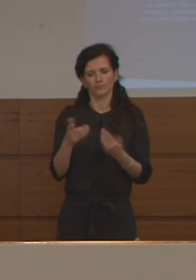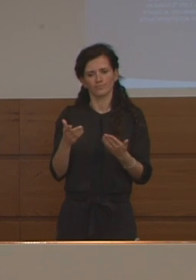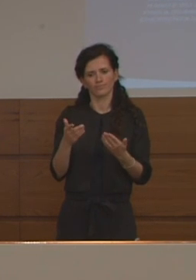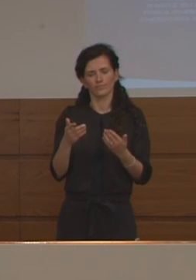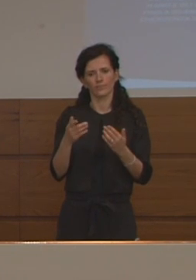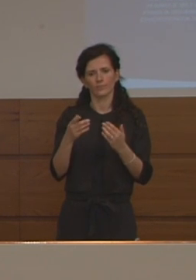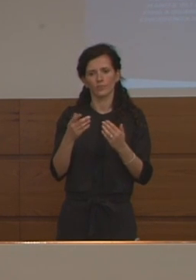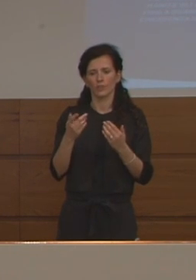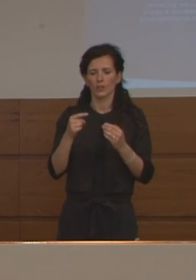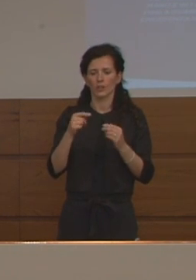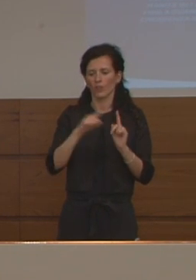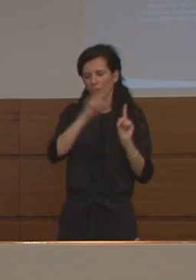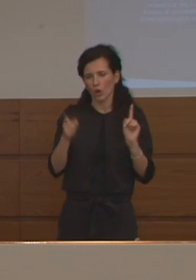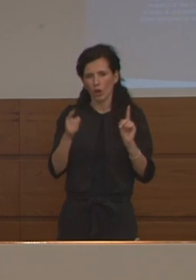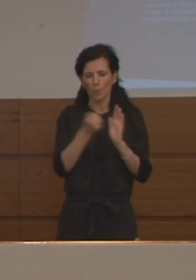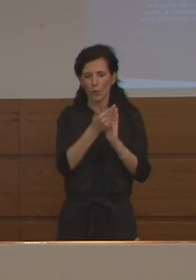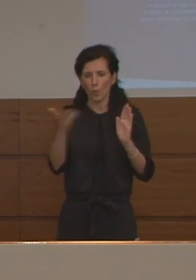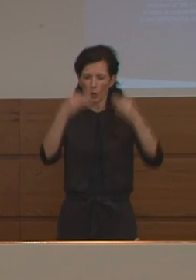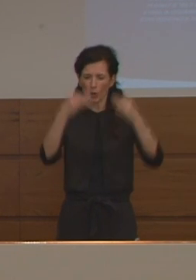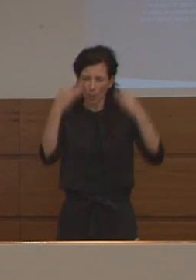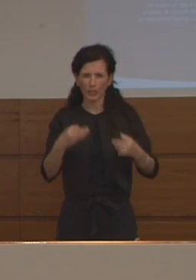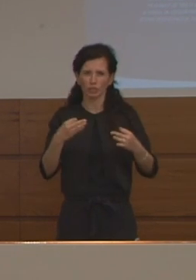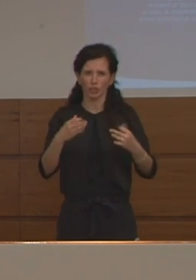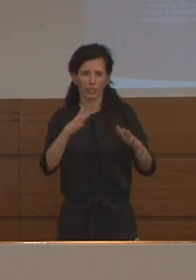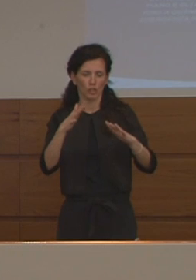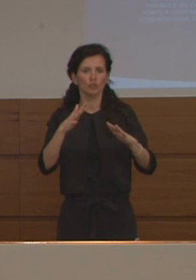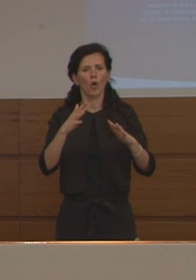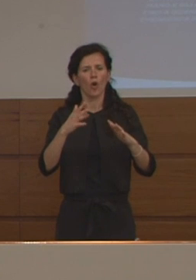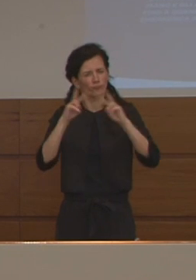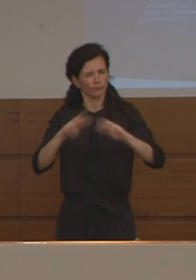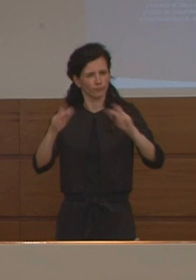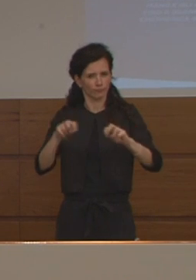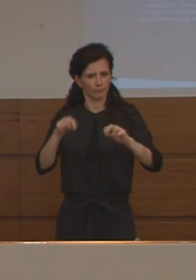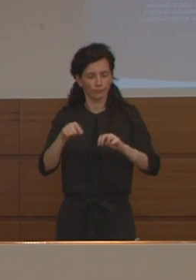preciso ed affidabile. Ci sono però tre dati che sono molto numericamente